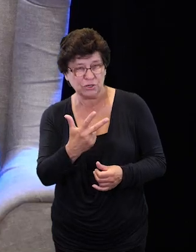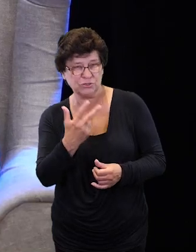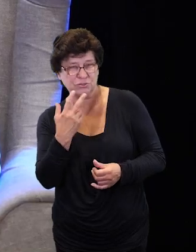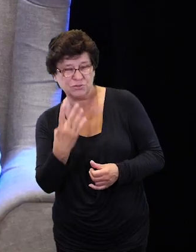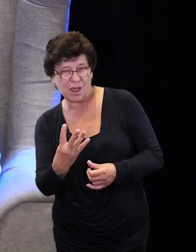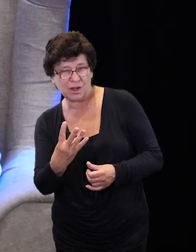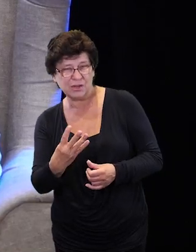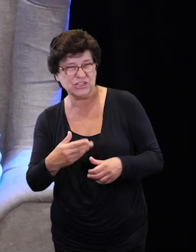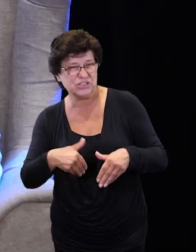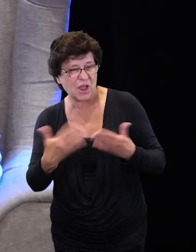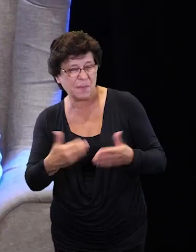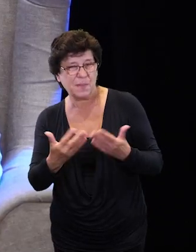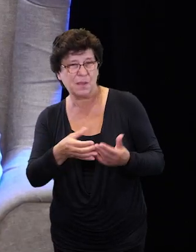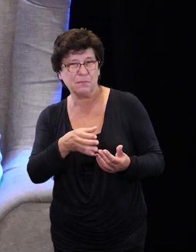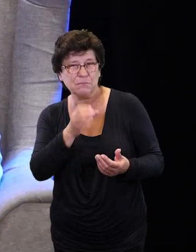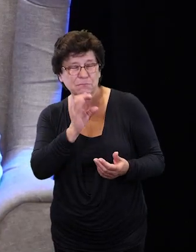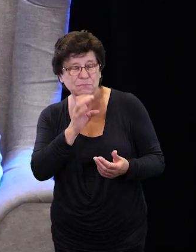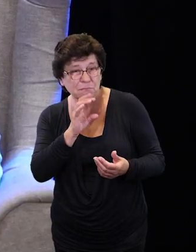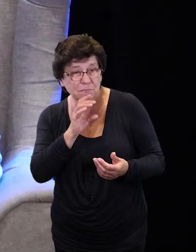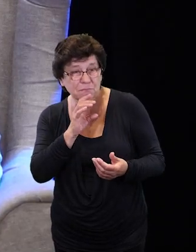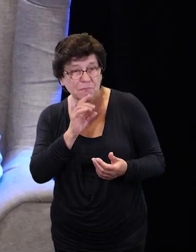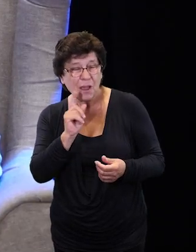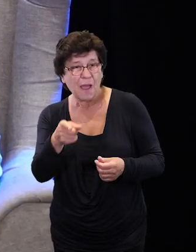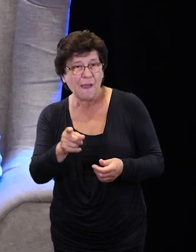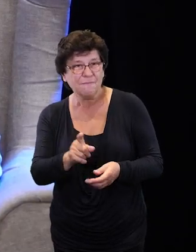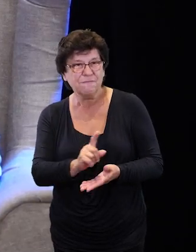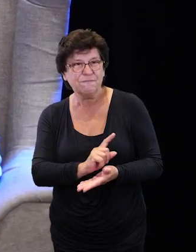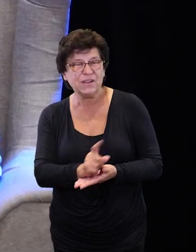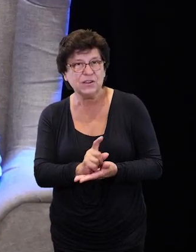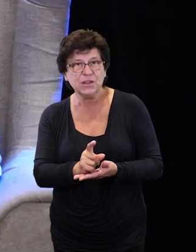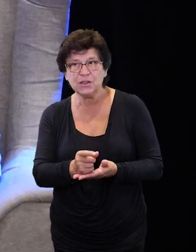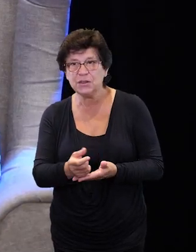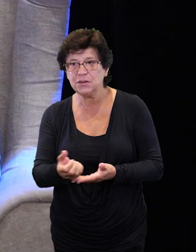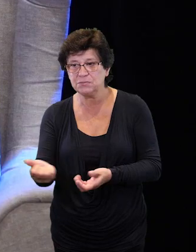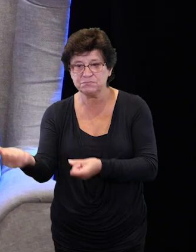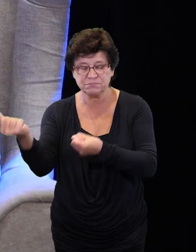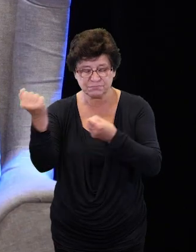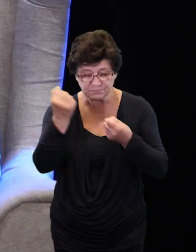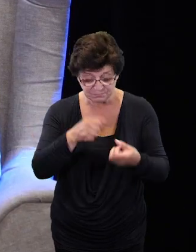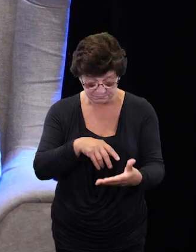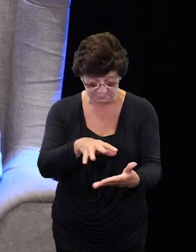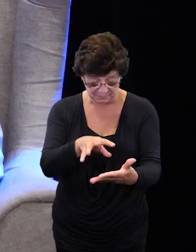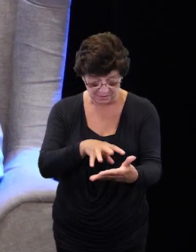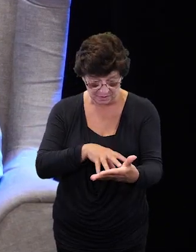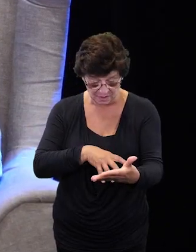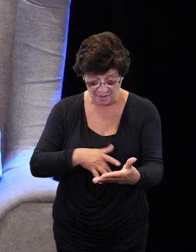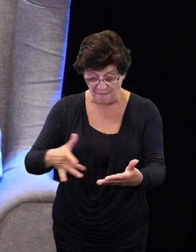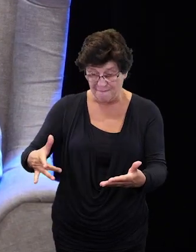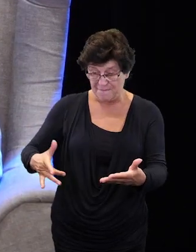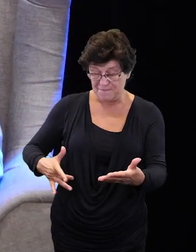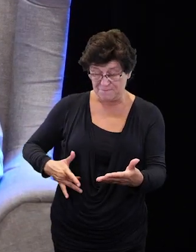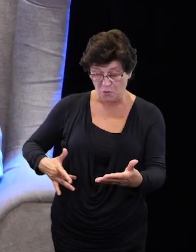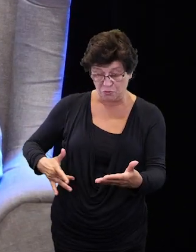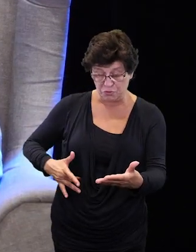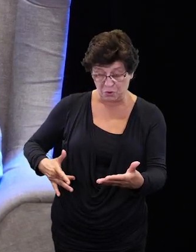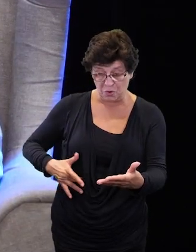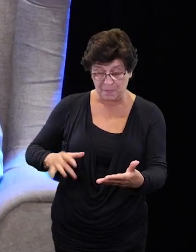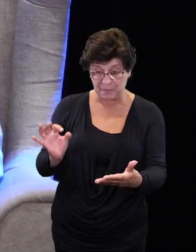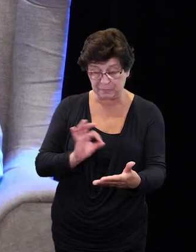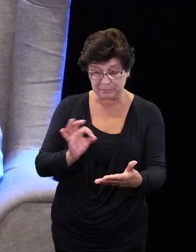I potem przychodzą wyniki tego pana, i tam jest dramat. Tam wątroba, czterokrotnie podwyższone normy są wątroby,